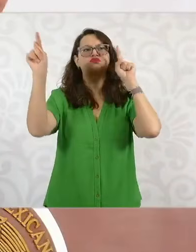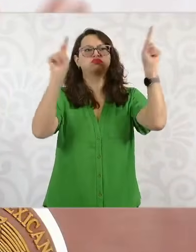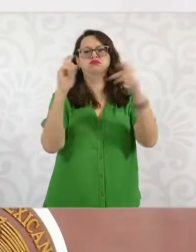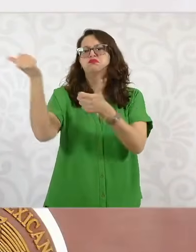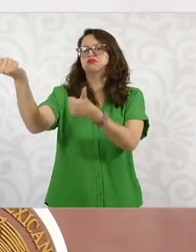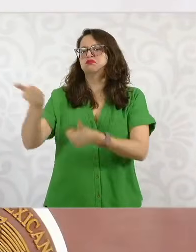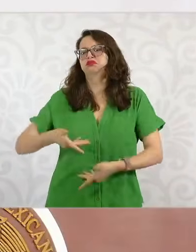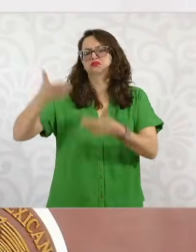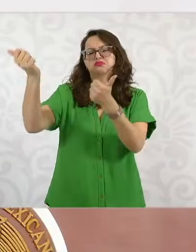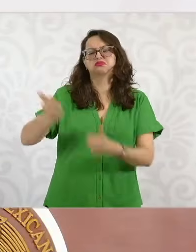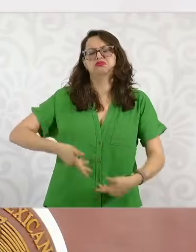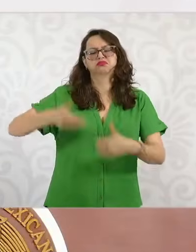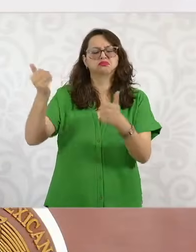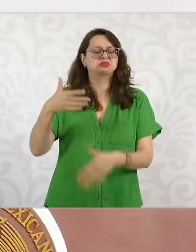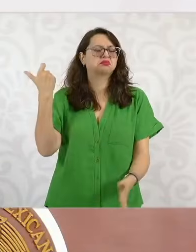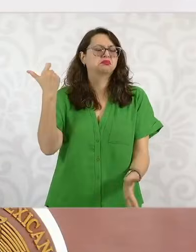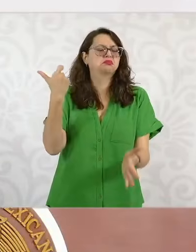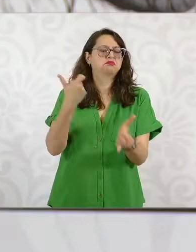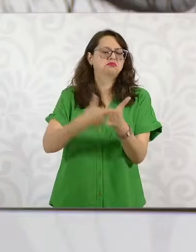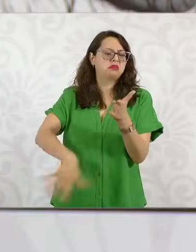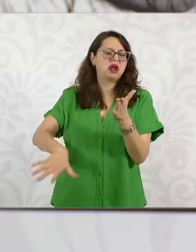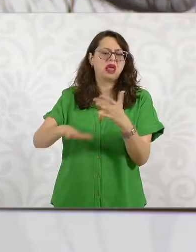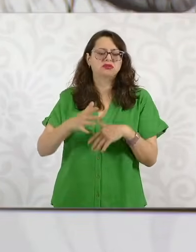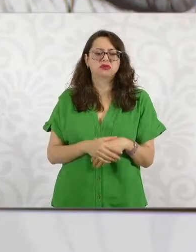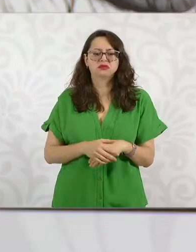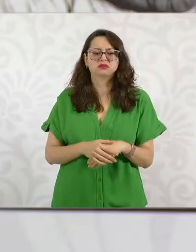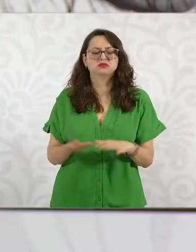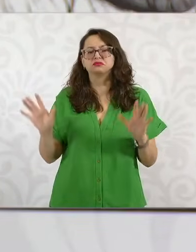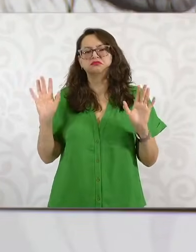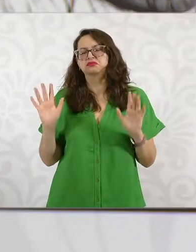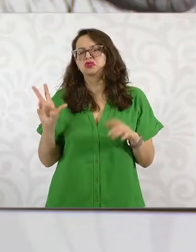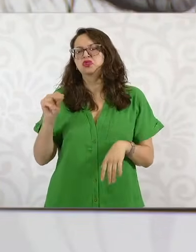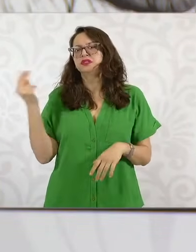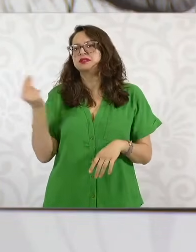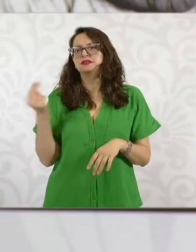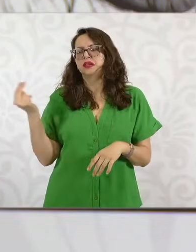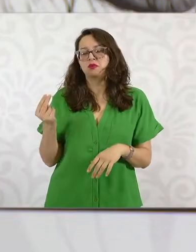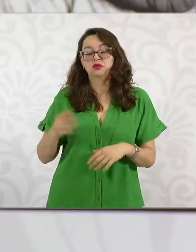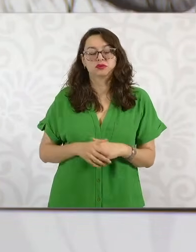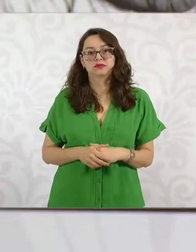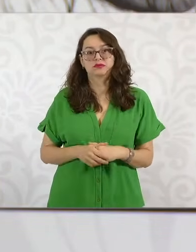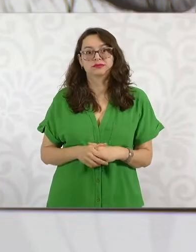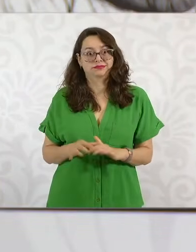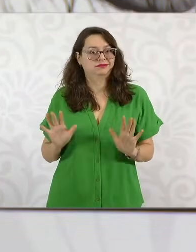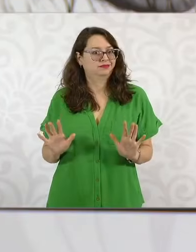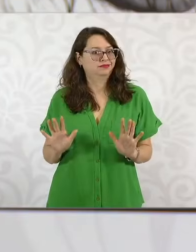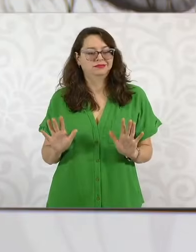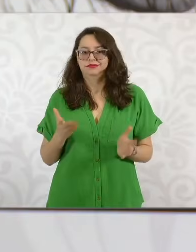y México producirá algo e importará otras cosas. desde hace ya tiempo y particularmente ahora,